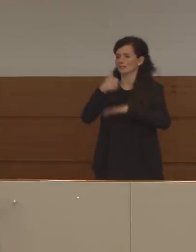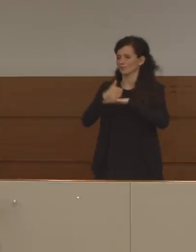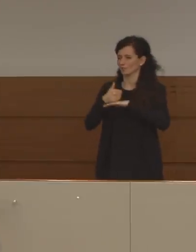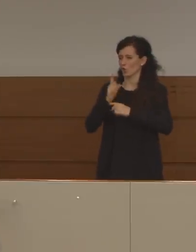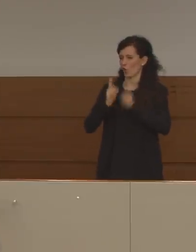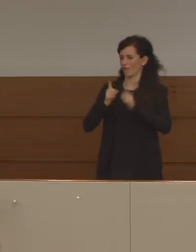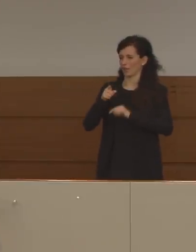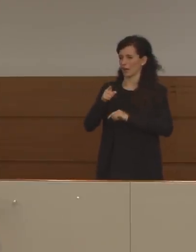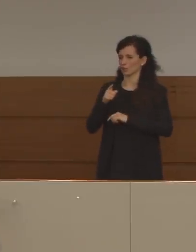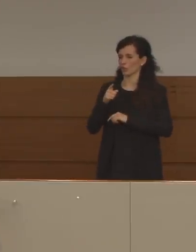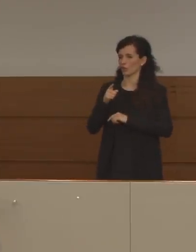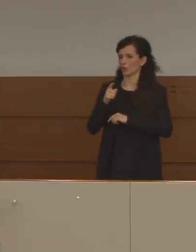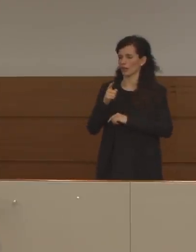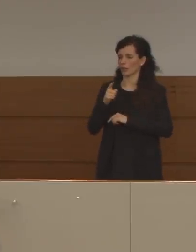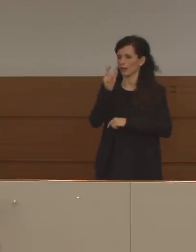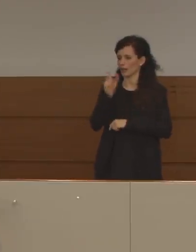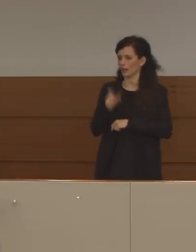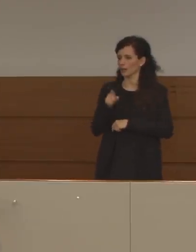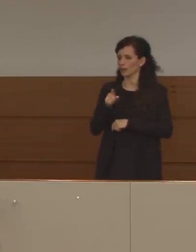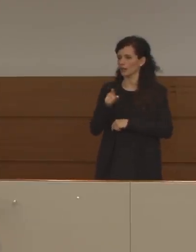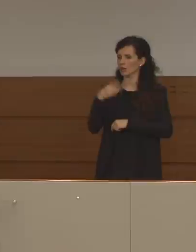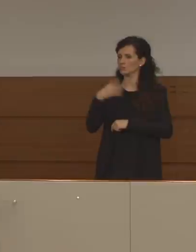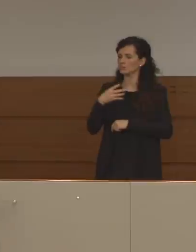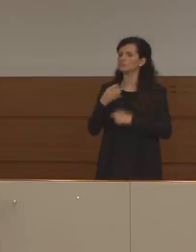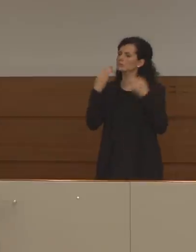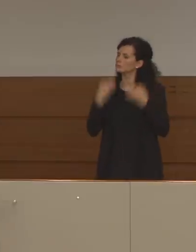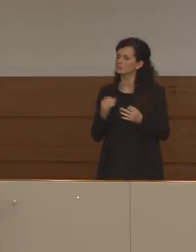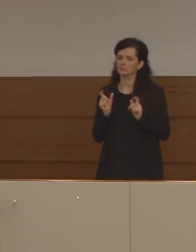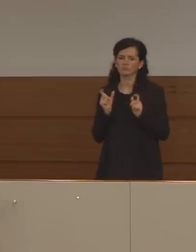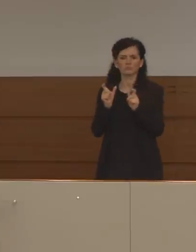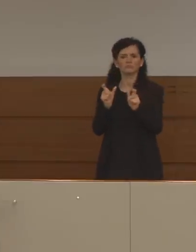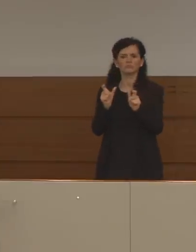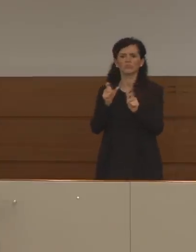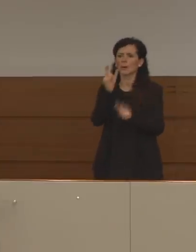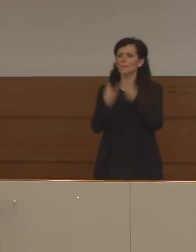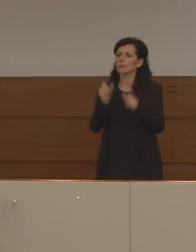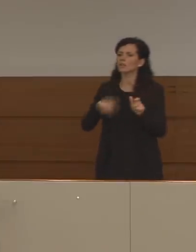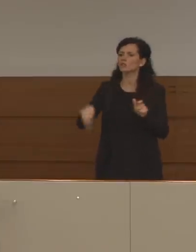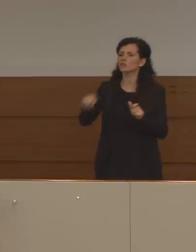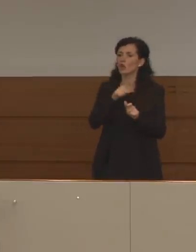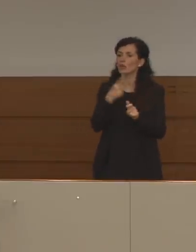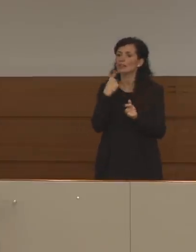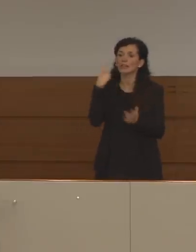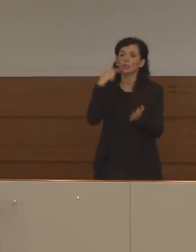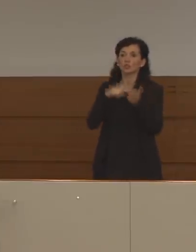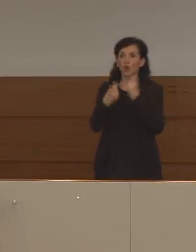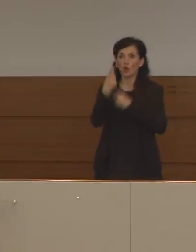ha detto che imporrà l'auto isolamento obbligatorio per chi rientra dal nord,